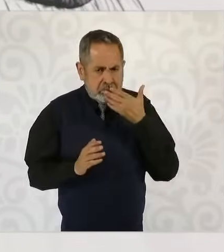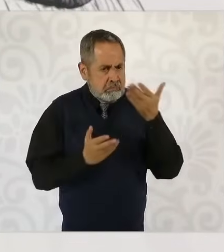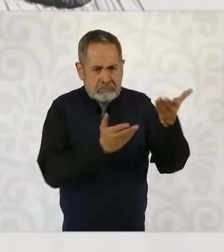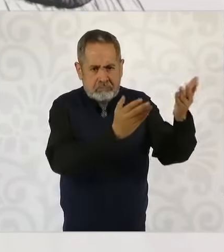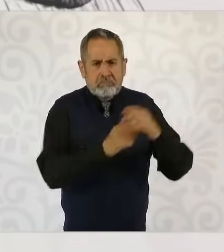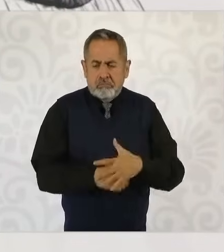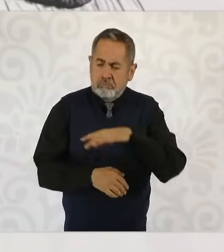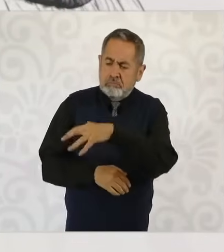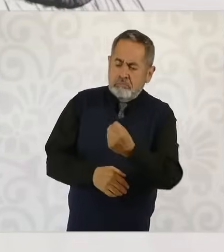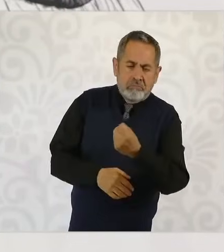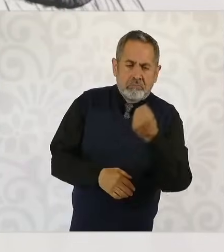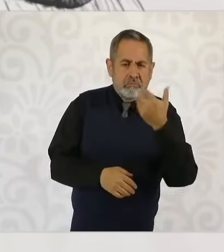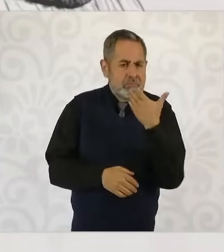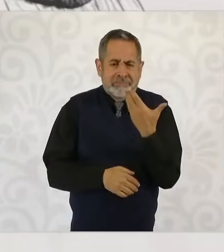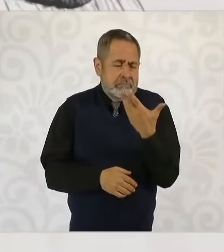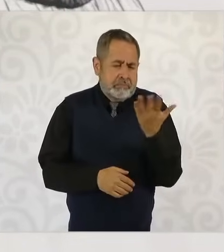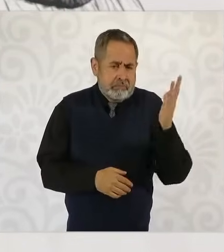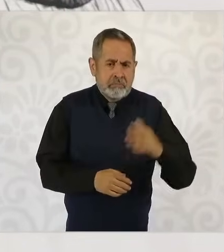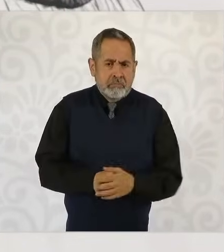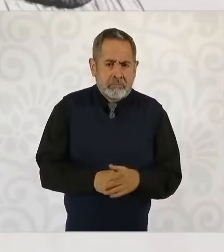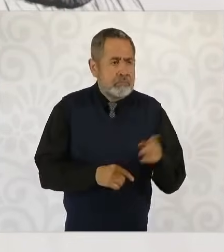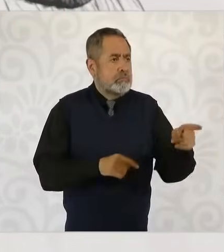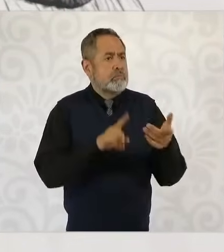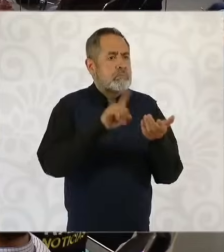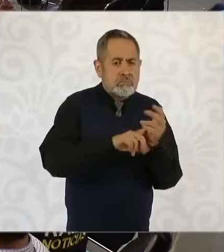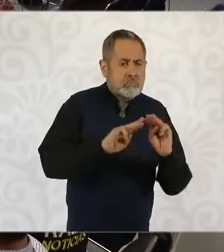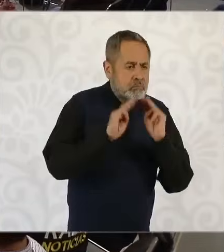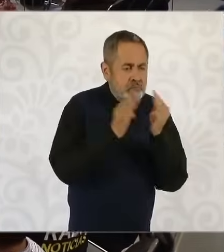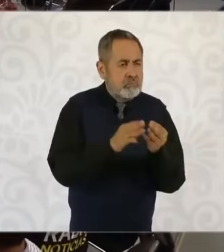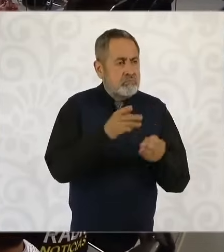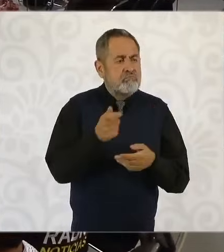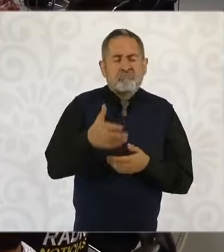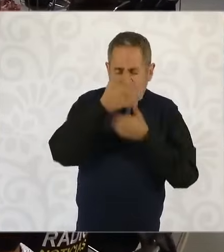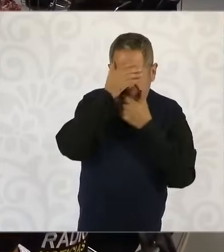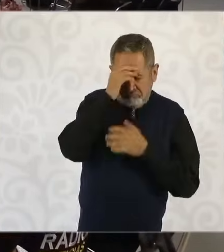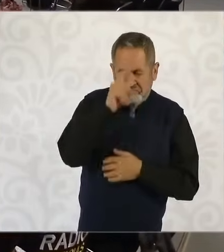característica de ser parte de un grupo que ellos determinaron como terroristas